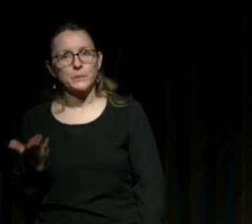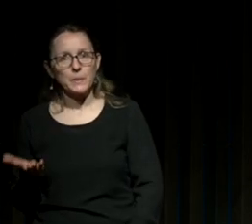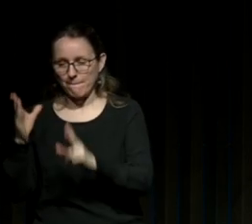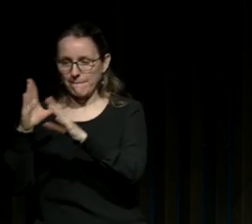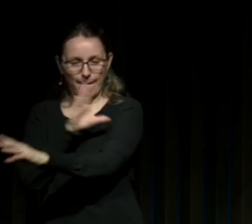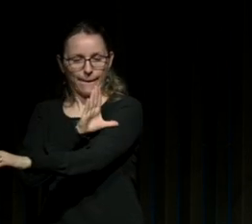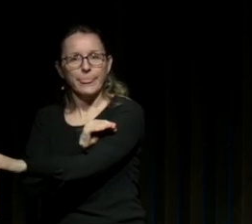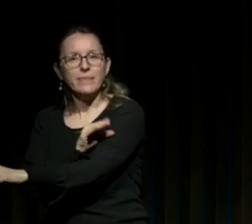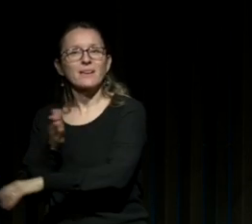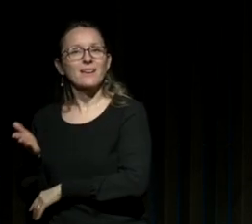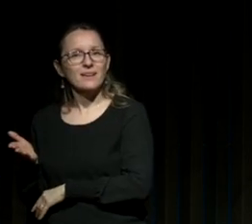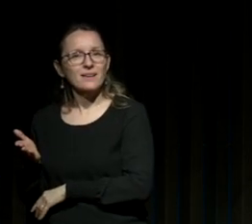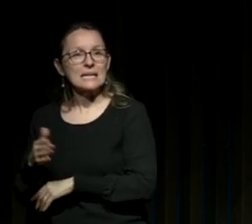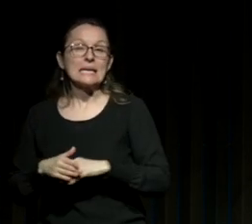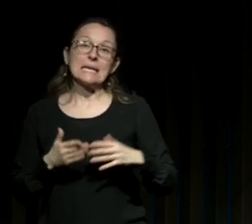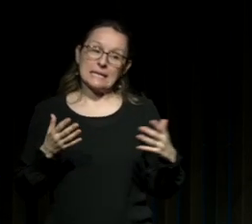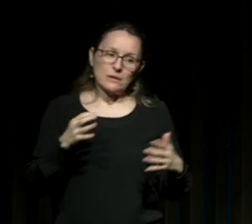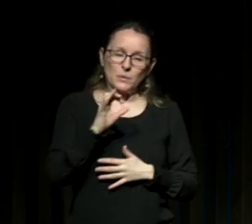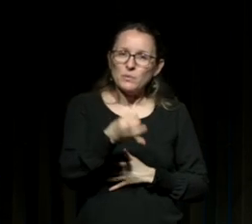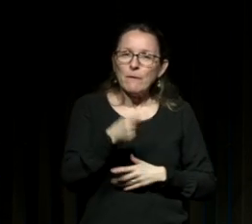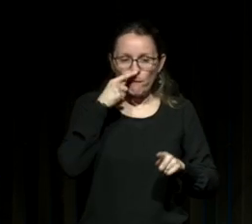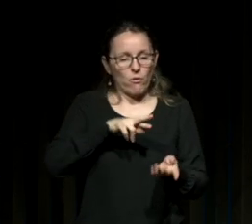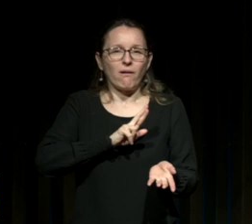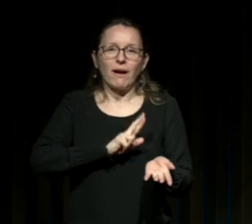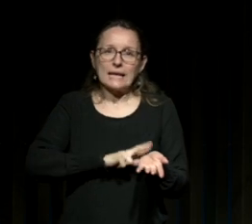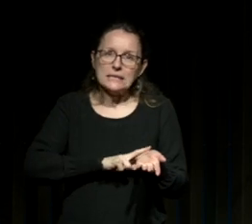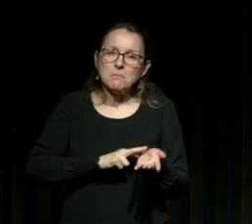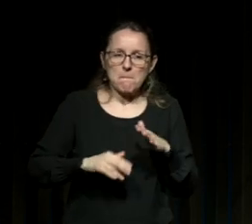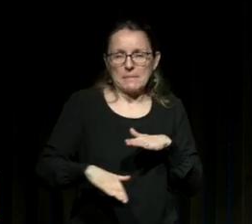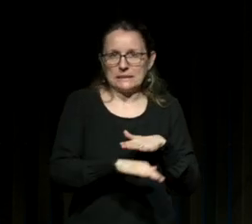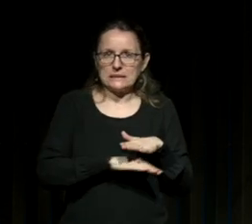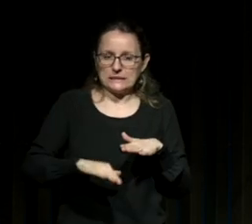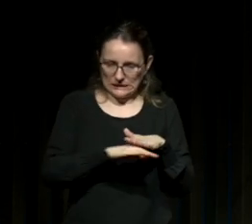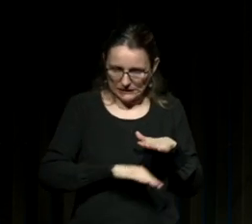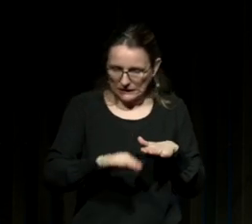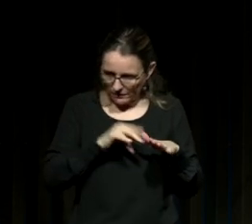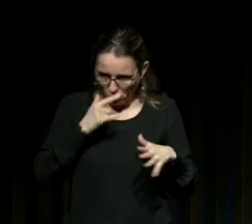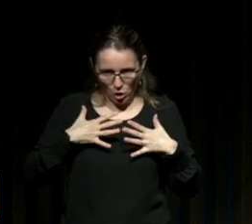séquence mondial oui mais c'est pas la peine d'aller inventer des choses compliquées pour